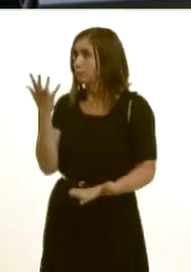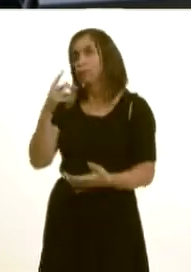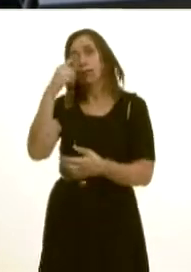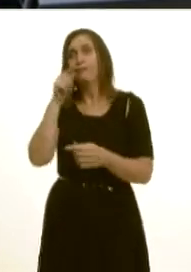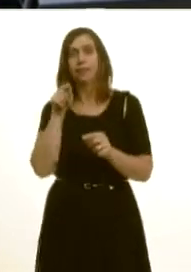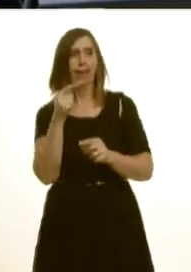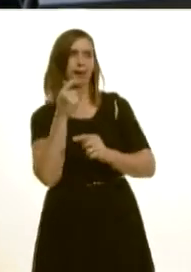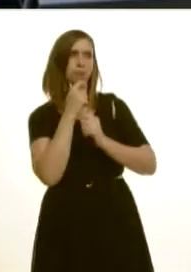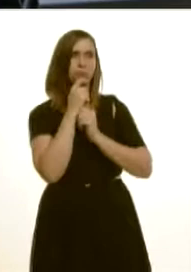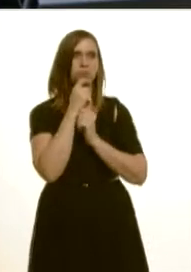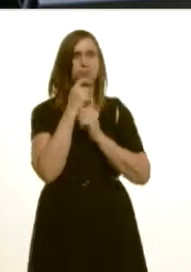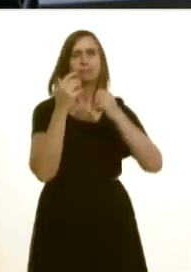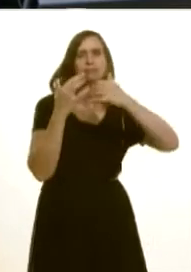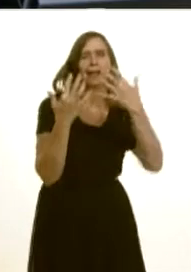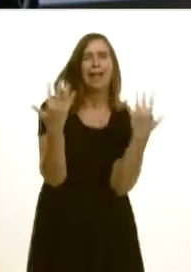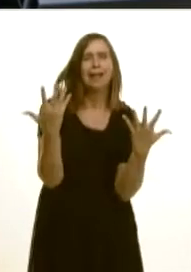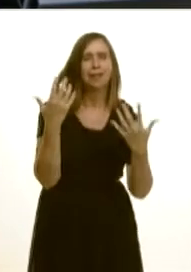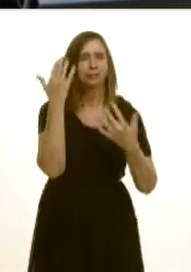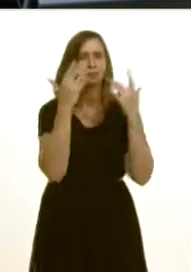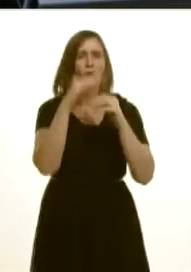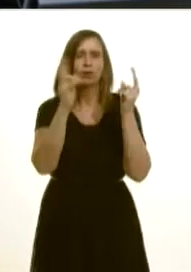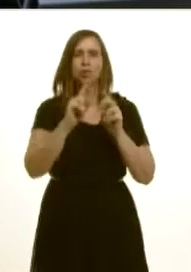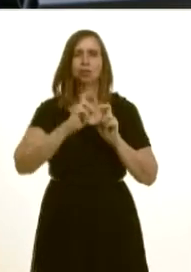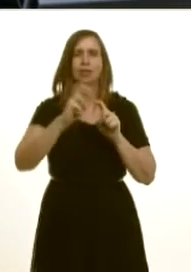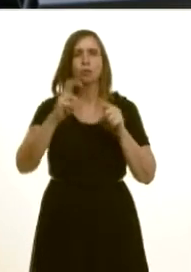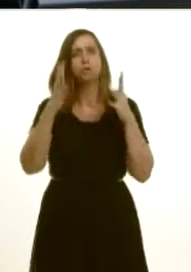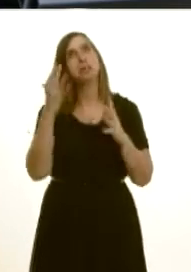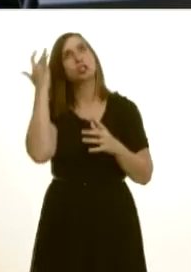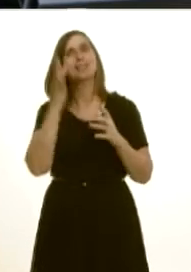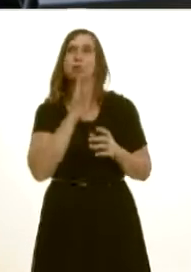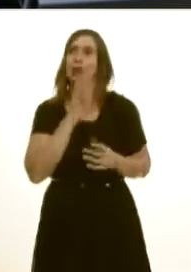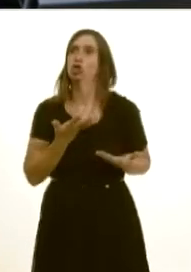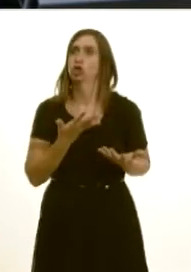beth ynglyn â thrafnidiaeth i’r ysgol. Wrth ddweud hynny, yn fwy eang, pan fydd y